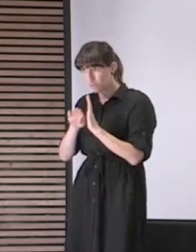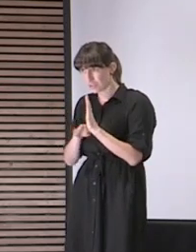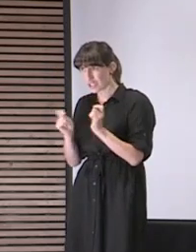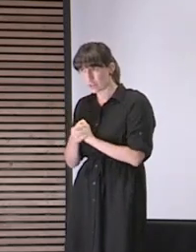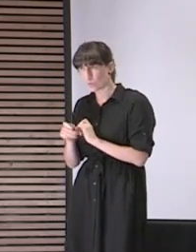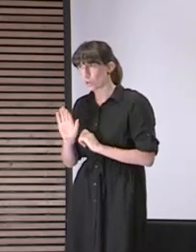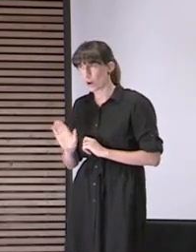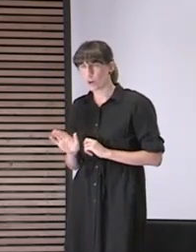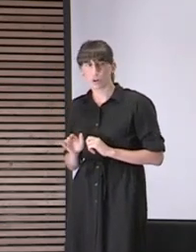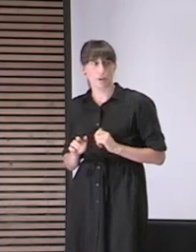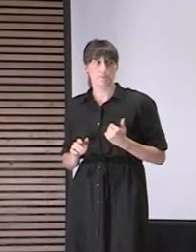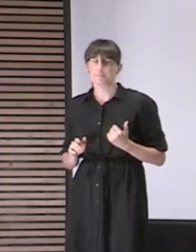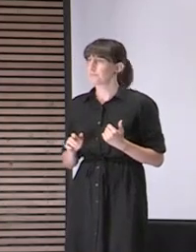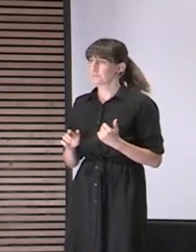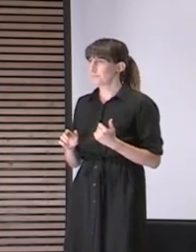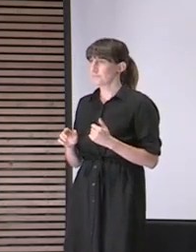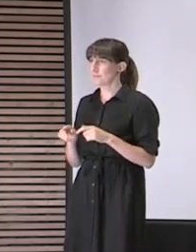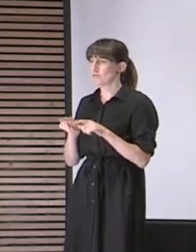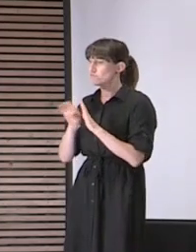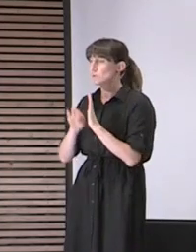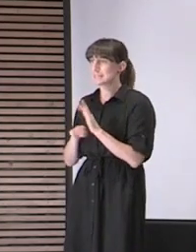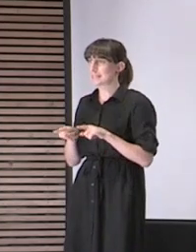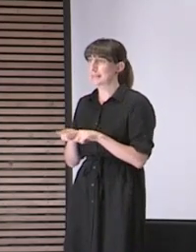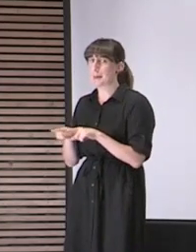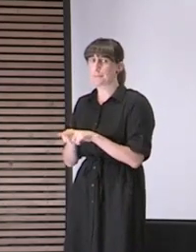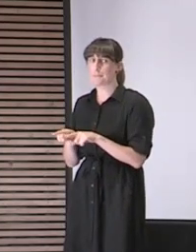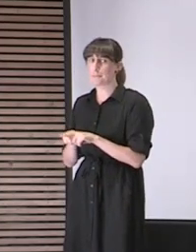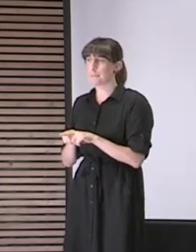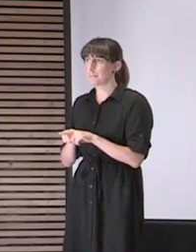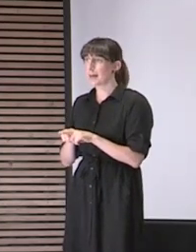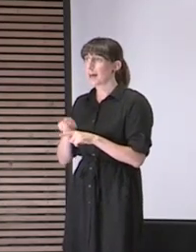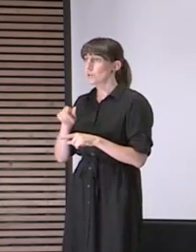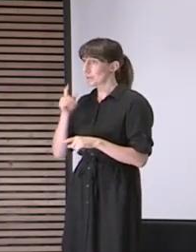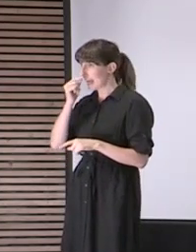Ardern: Entiendo que hubo coherencia entre la guía de arreglos de atención compartida que se publicó y la guía que se publicó y dos hogares diferentes que se unieron. Mi